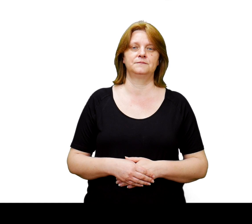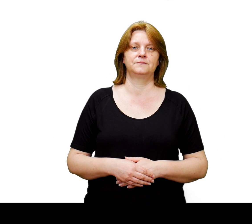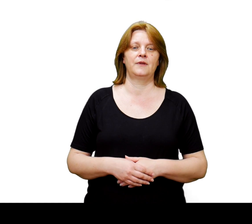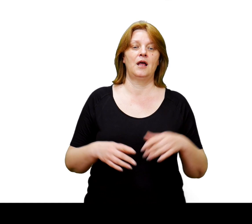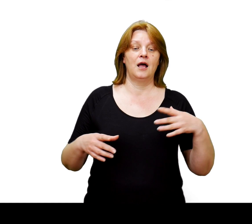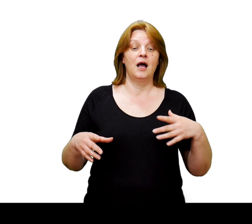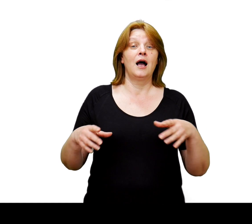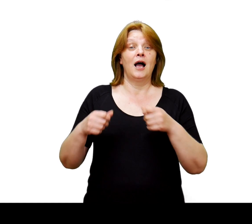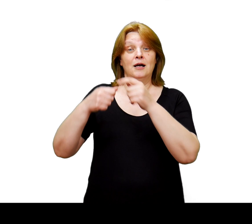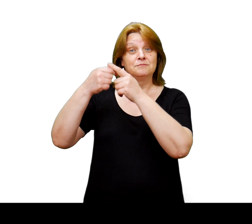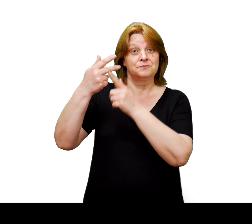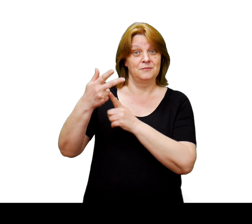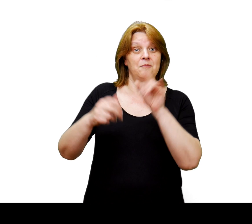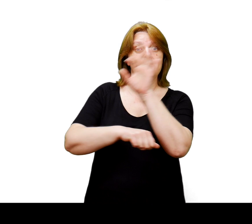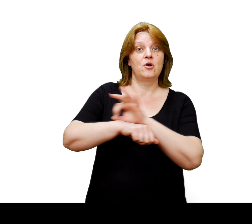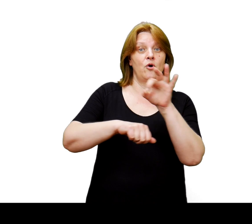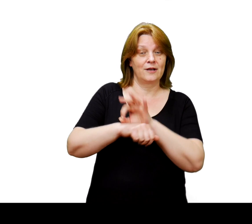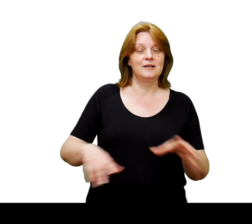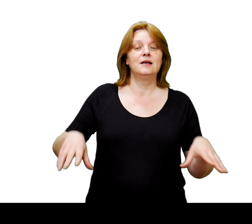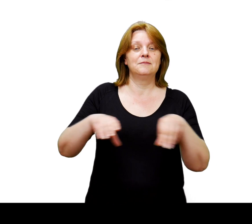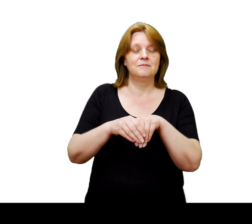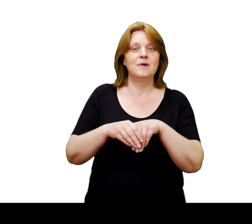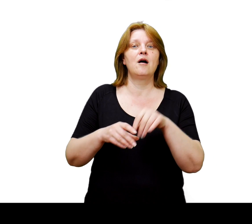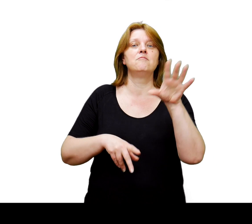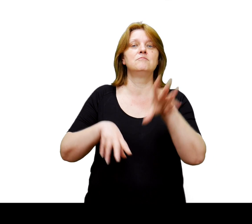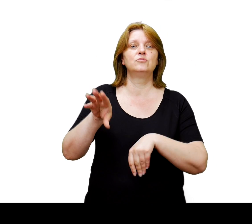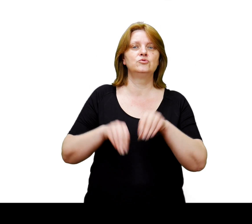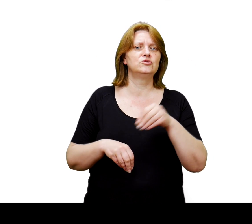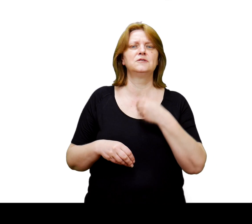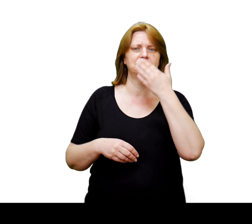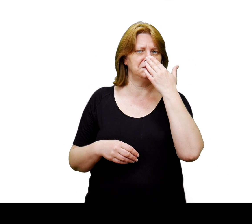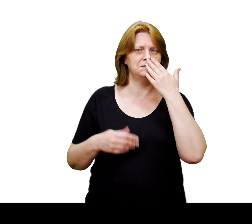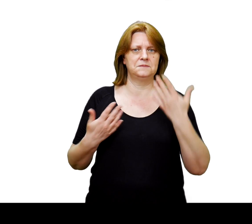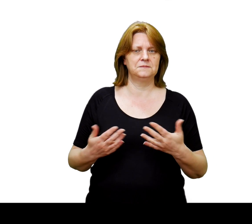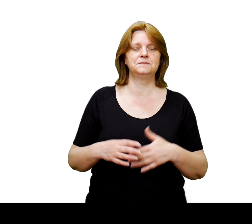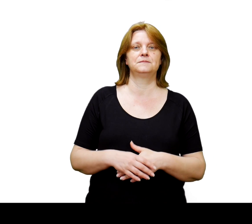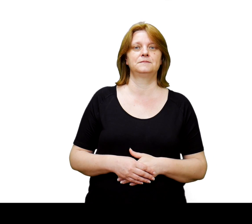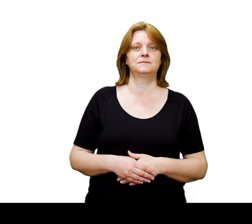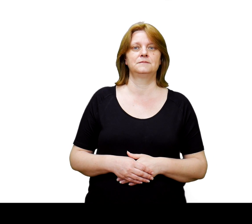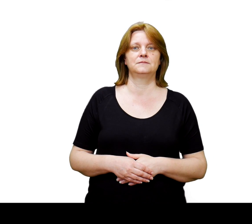Ich łączny budżet to